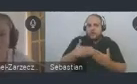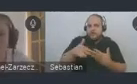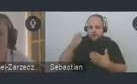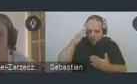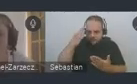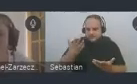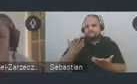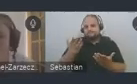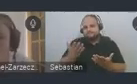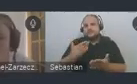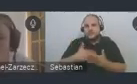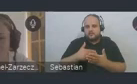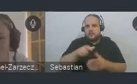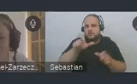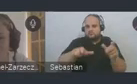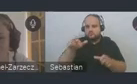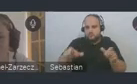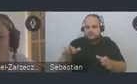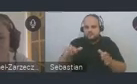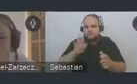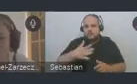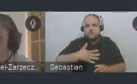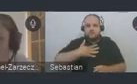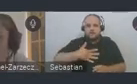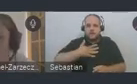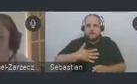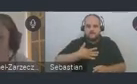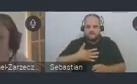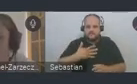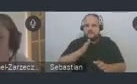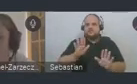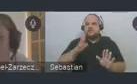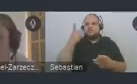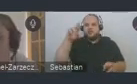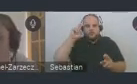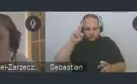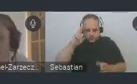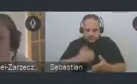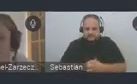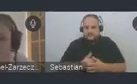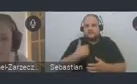tak samo te osoby też mają obawy przed powiedzeniem "Nie, nie rozumiem. Nie potrafię".